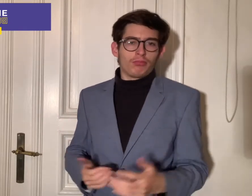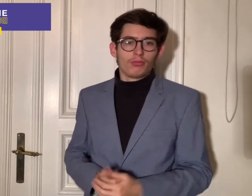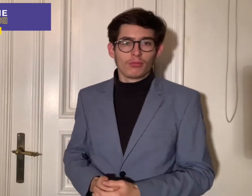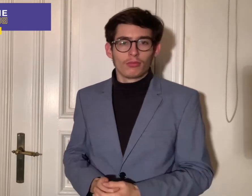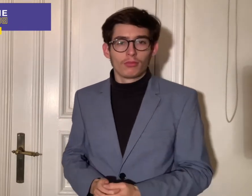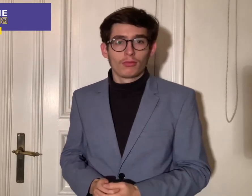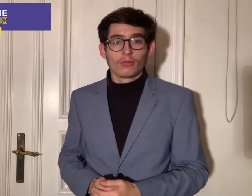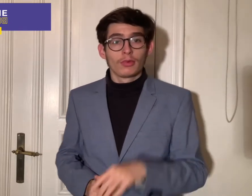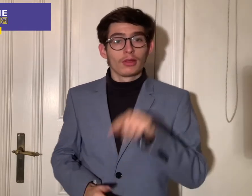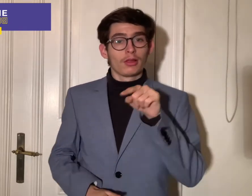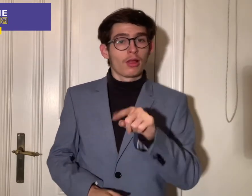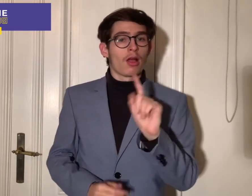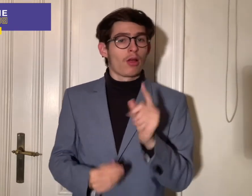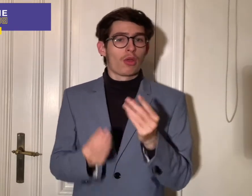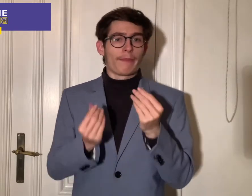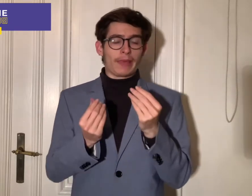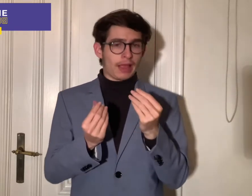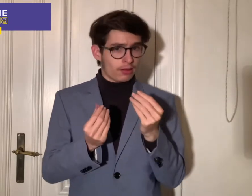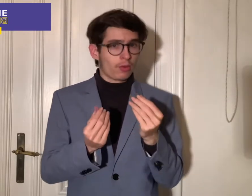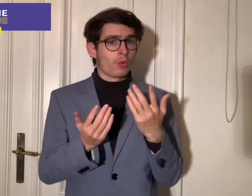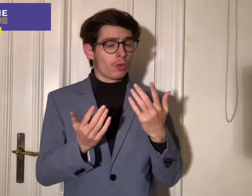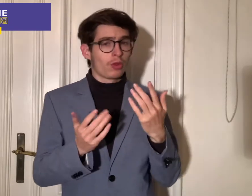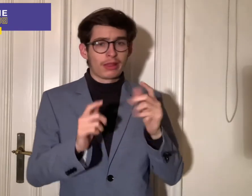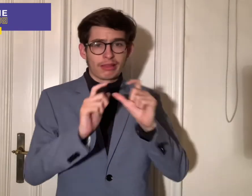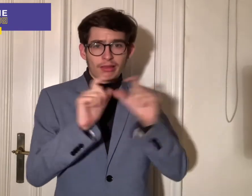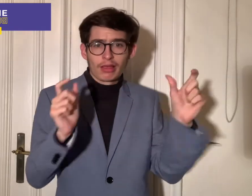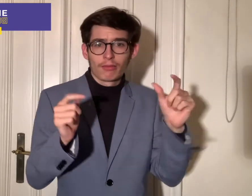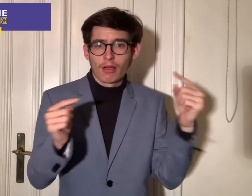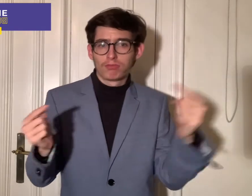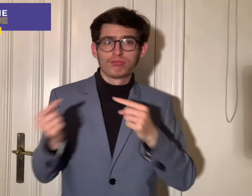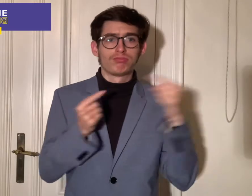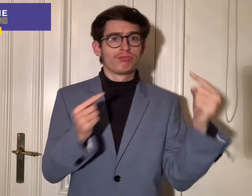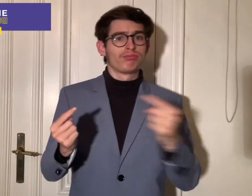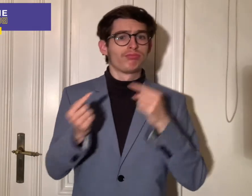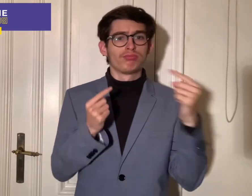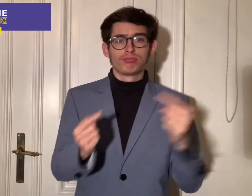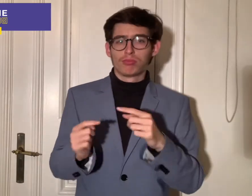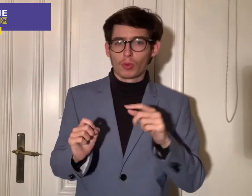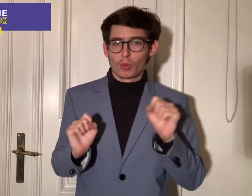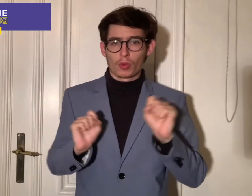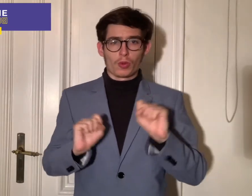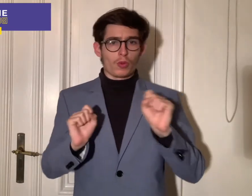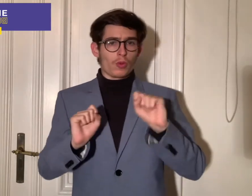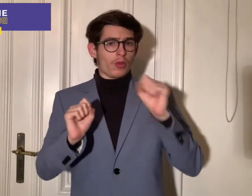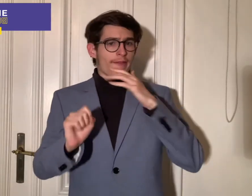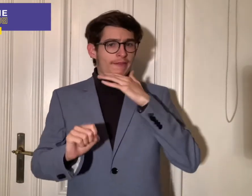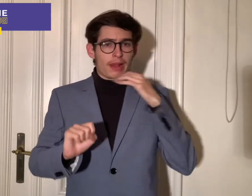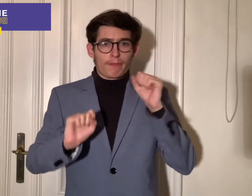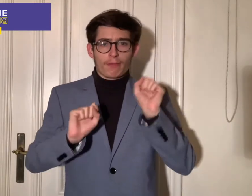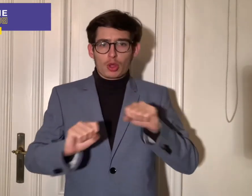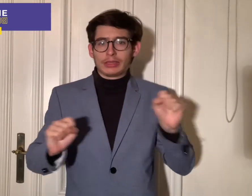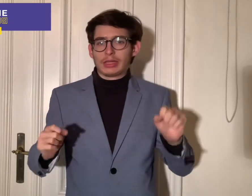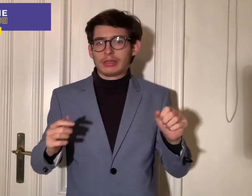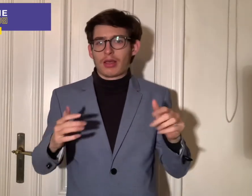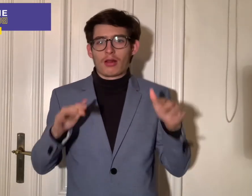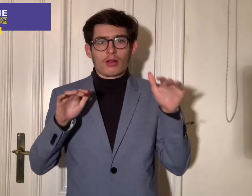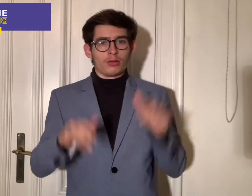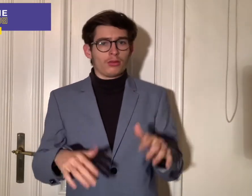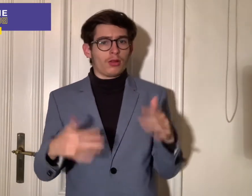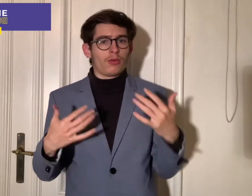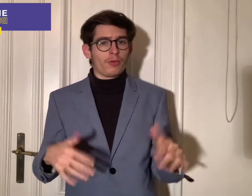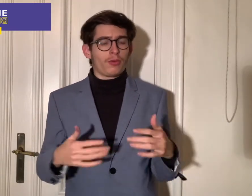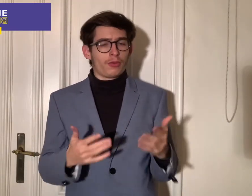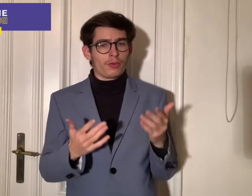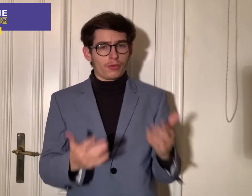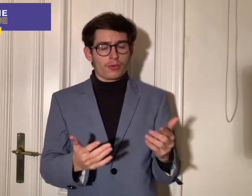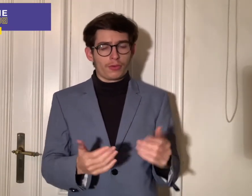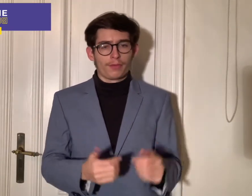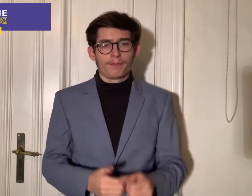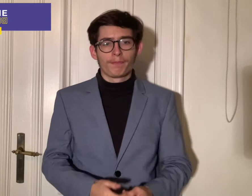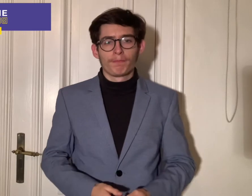Man merkte, dass dieses Thema viel Potenzial für eine hitzige Debatte hatte.